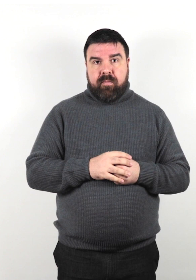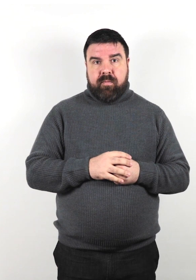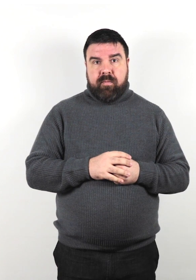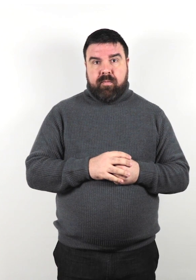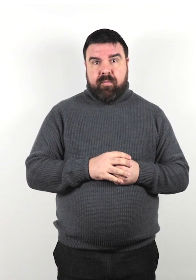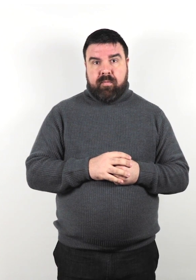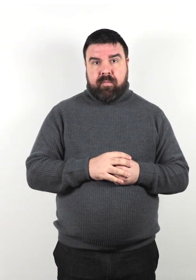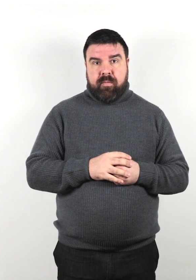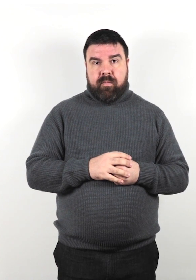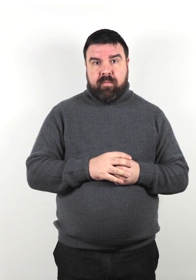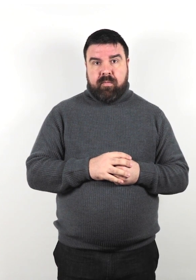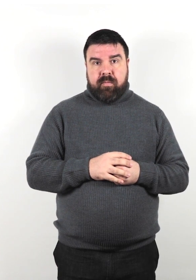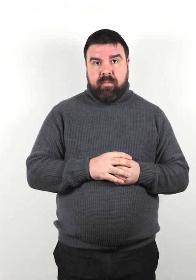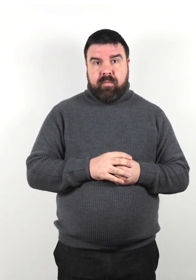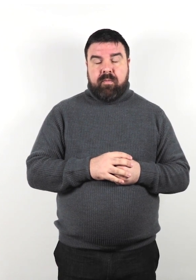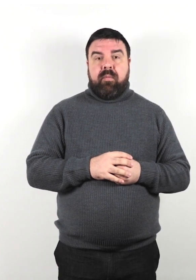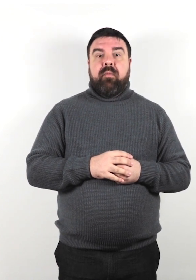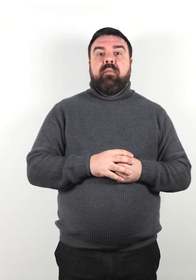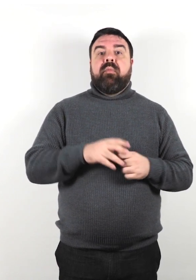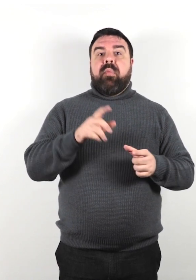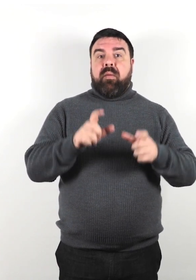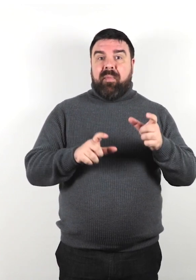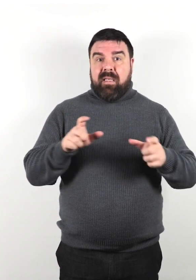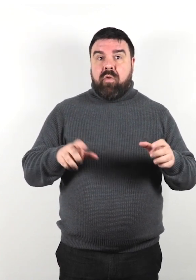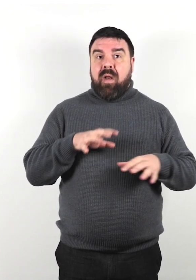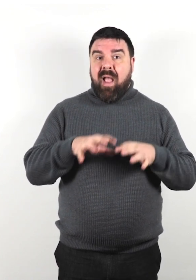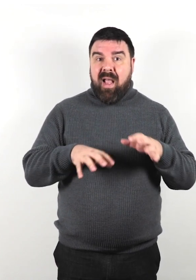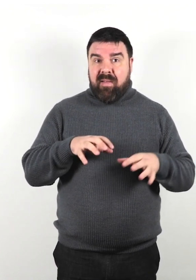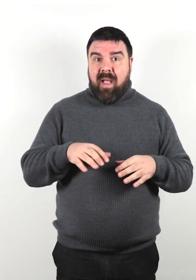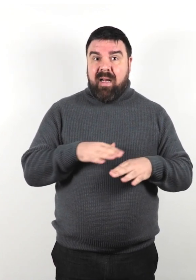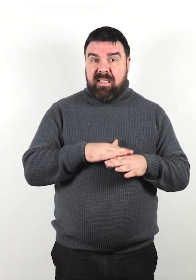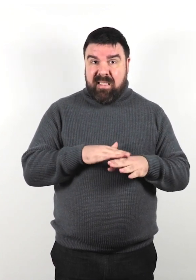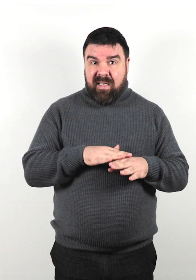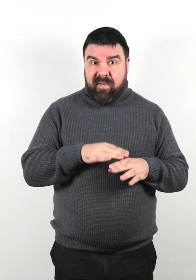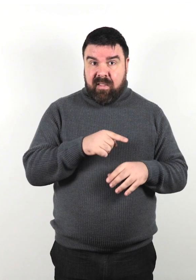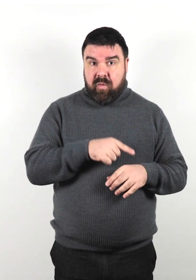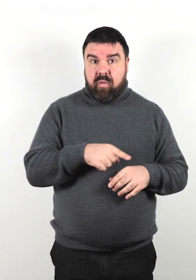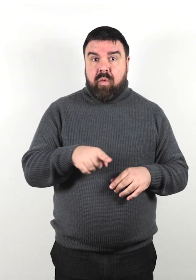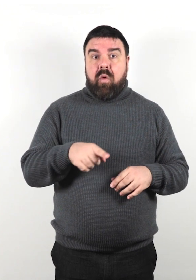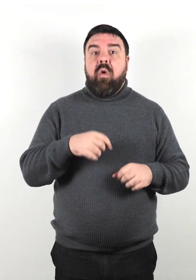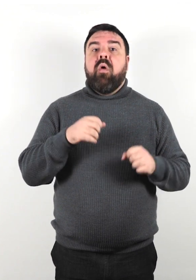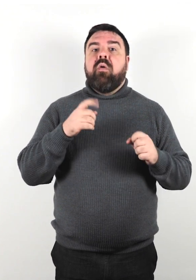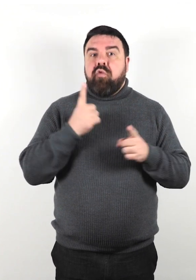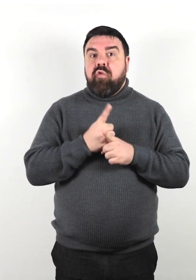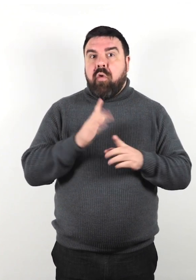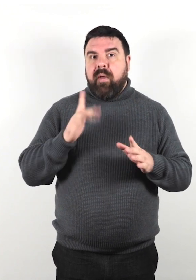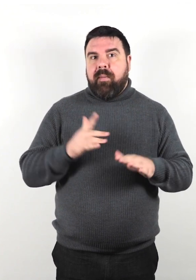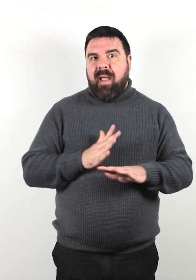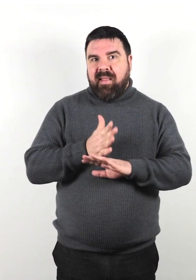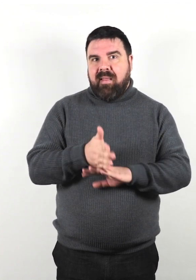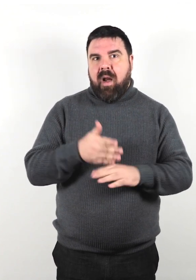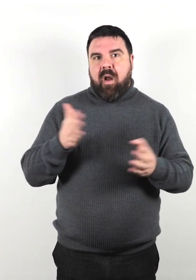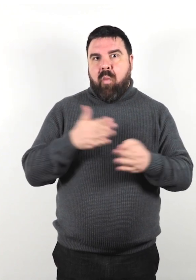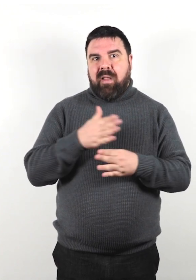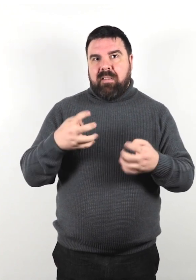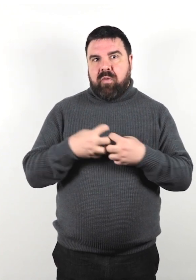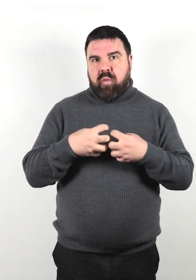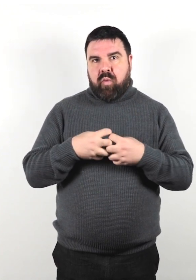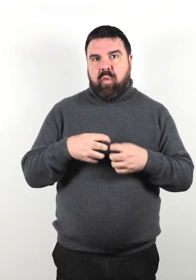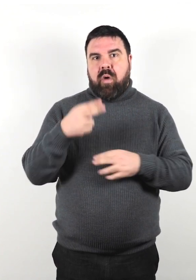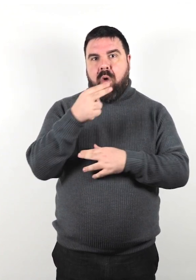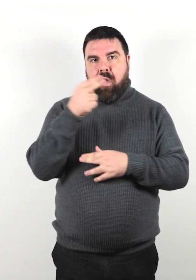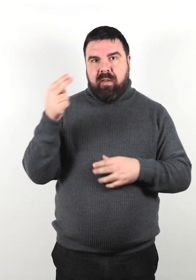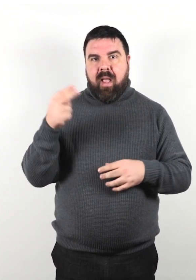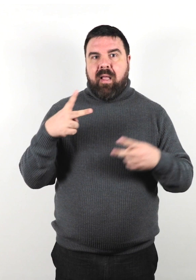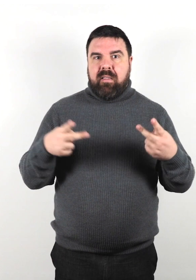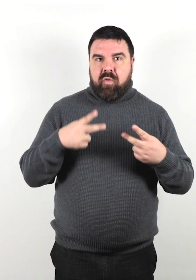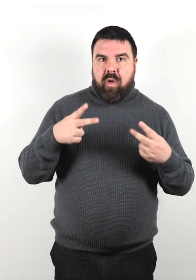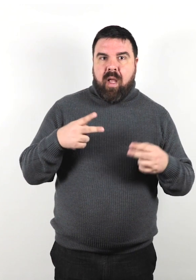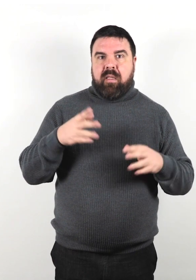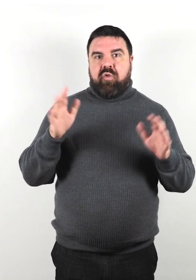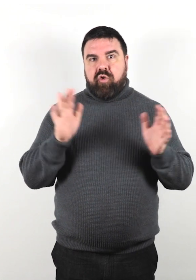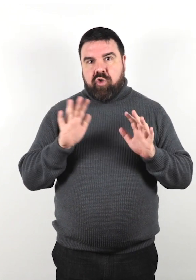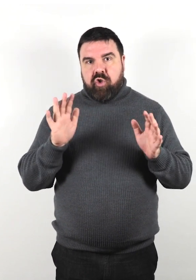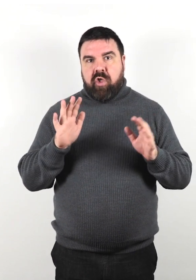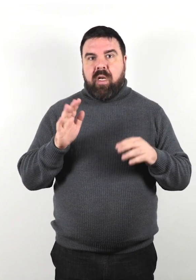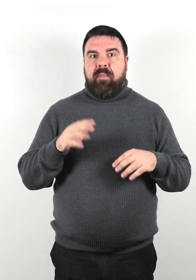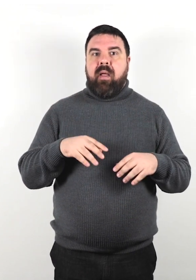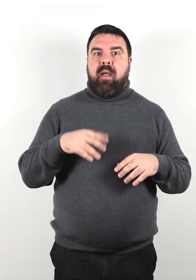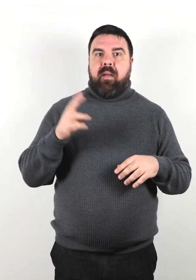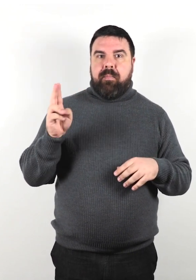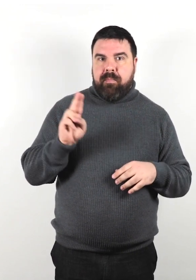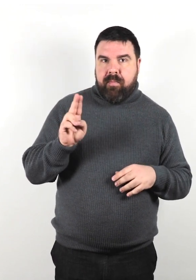Le persone con animali di servizio devono essere autorizzate a entrare in qualsiasi struttura come hotel, ristoranti, cinema, servizi igienici e tutti gli altri luoghi.